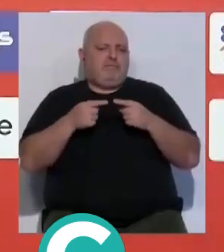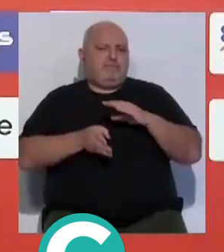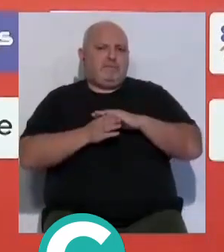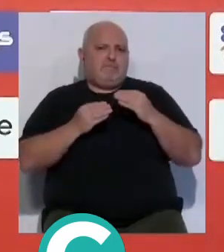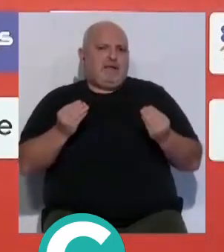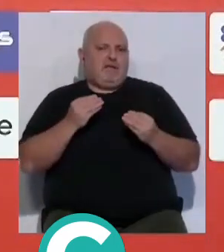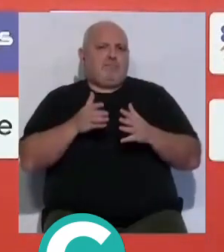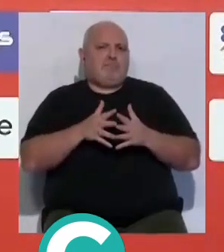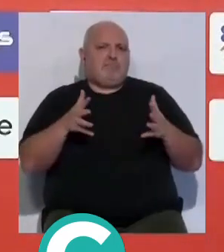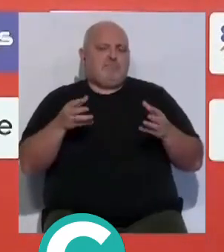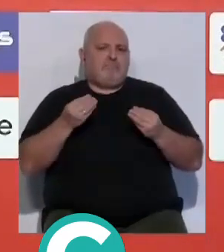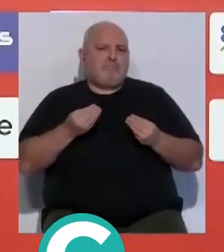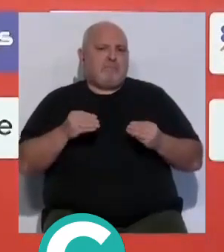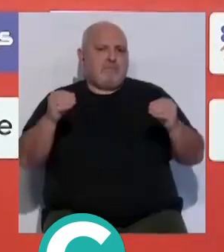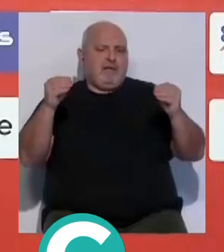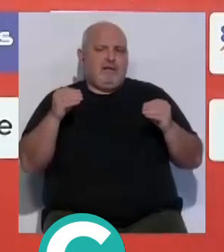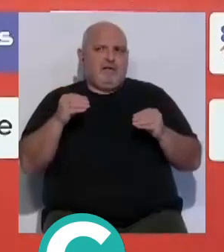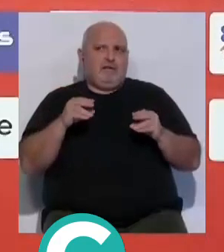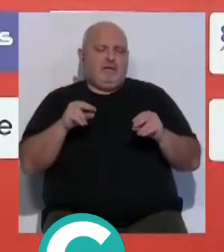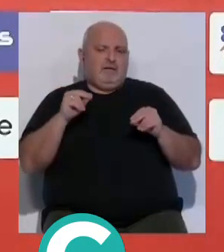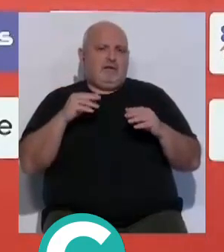creciendo y seguir en la línea no que hemos acabado Por lo menos en los partidos en casa